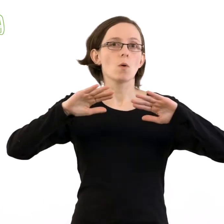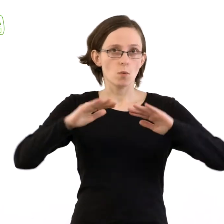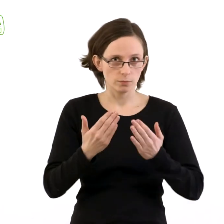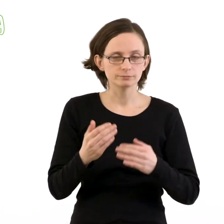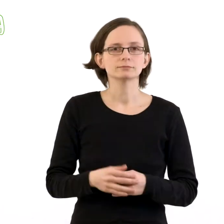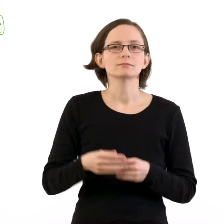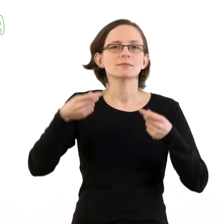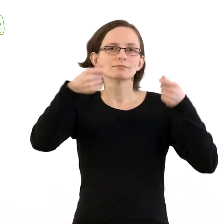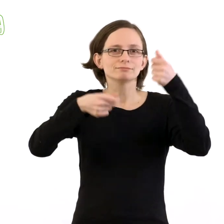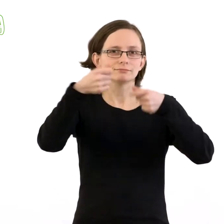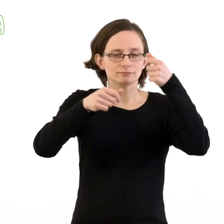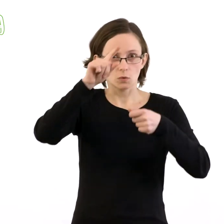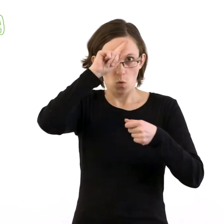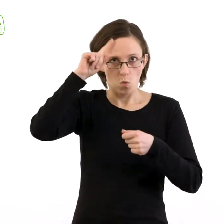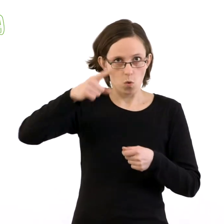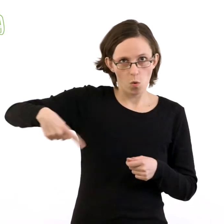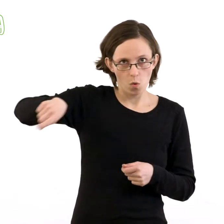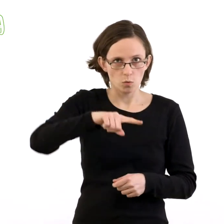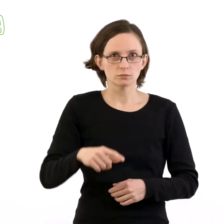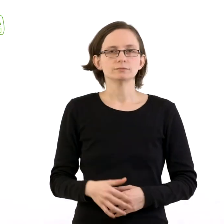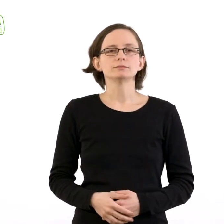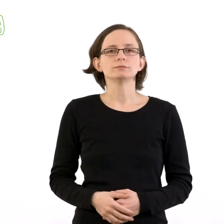Najprościej mówiąc: finansowanie społecznościowe / finansowanie przez społeczność.